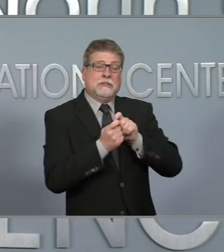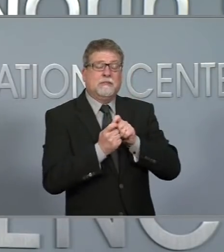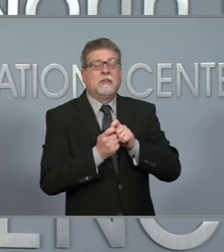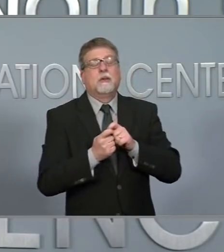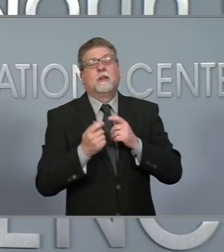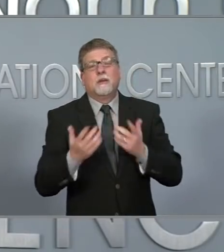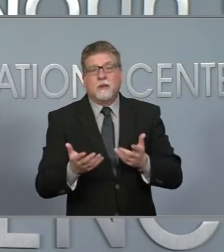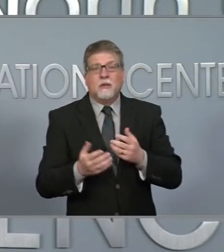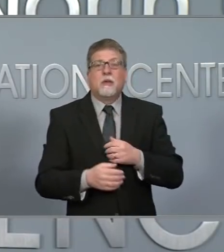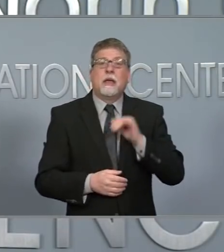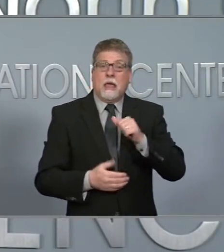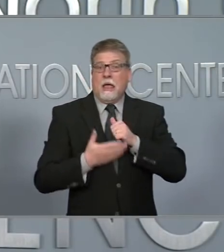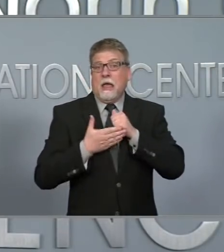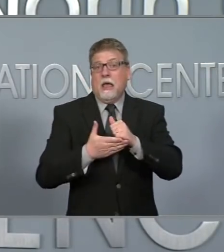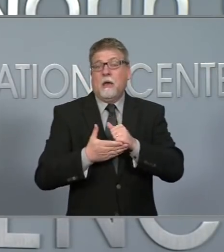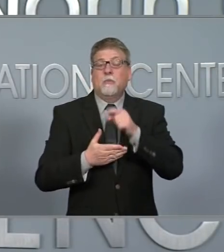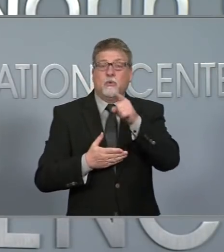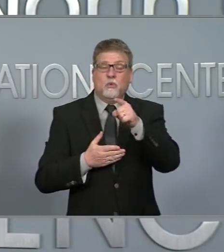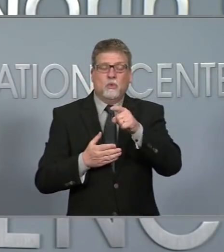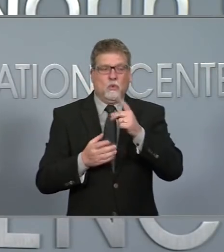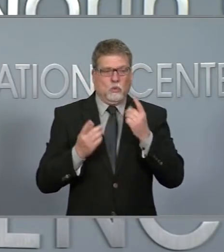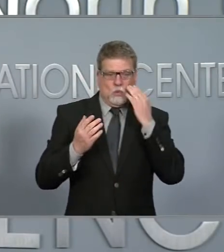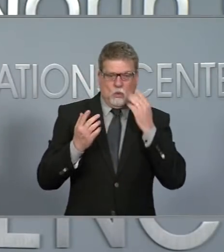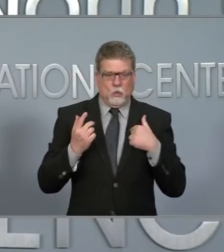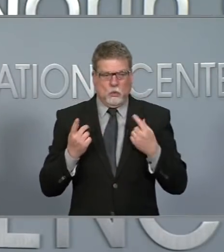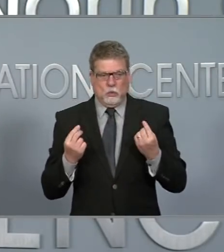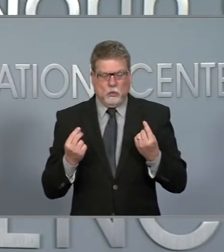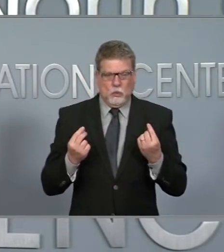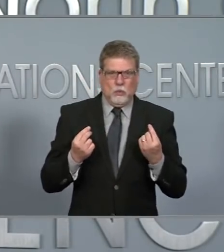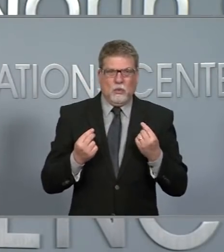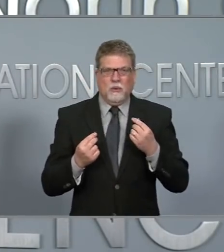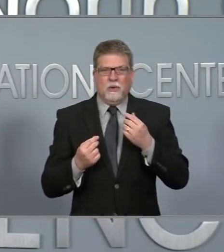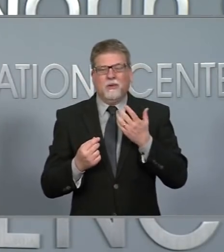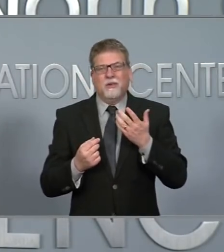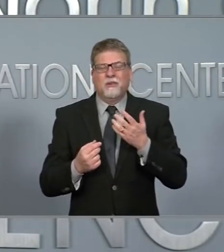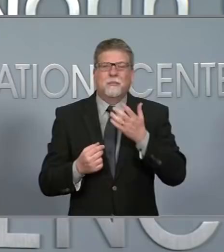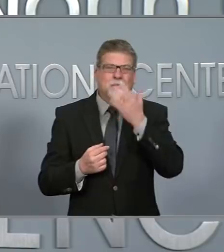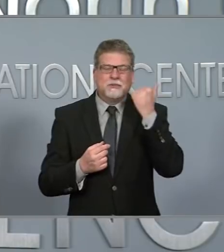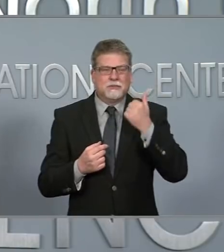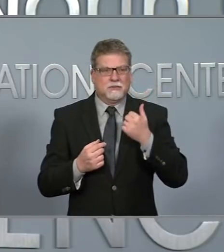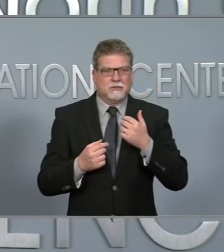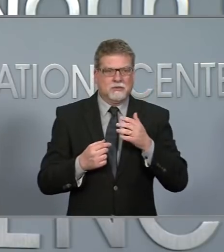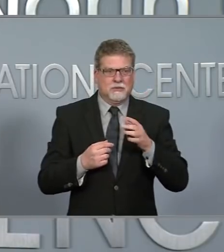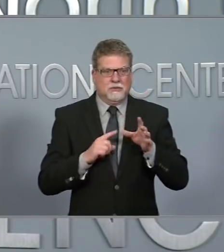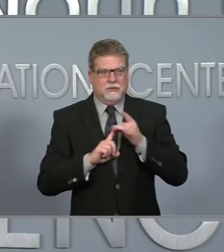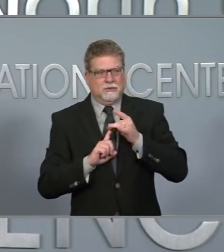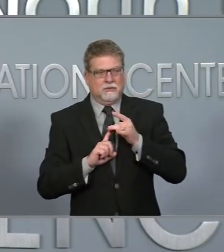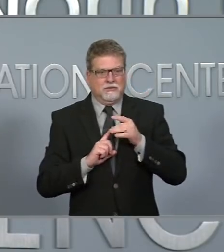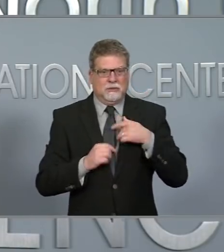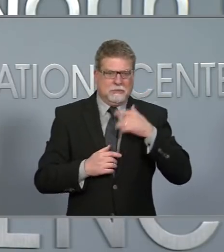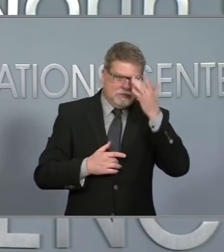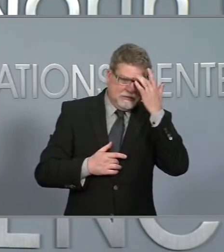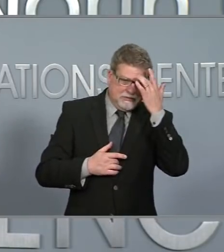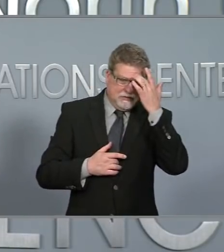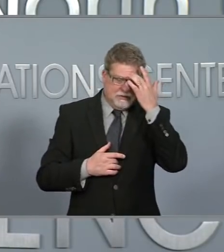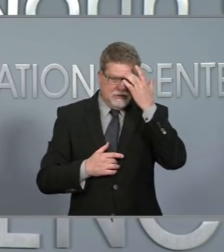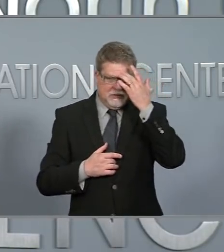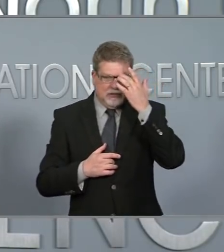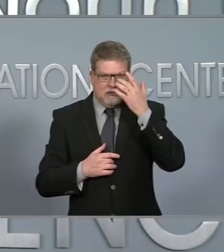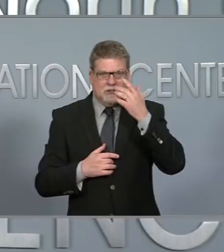de la pandemia. Específicamente sobre los casos